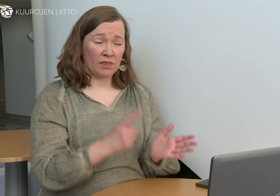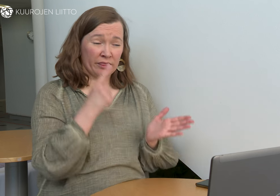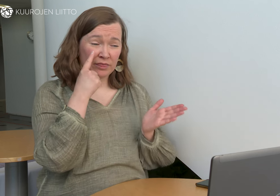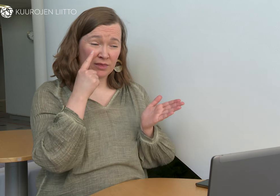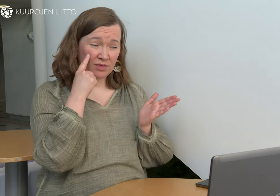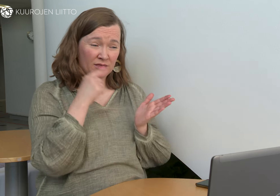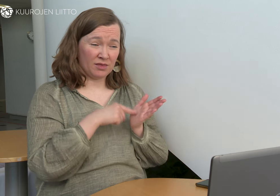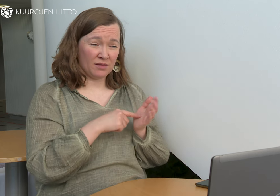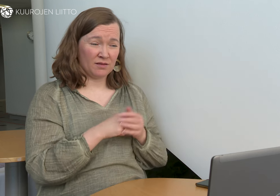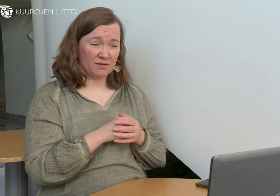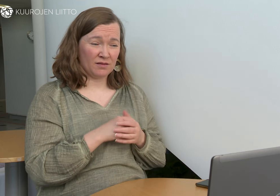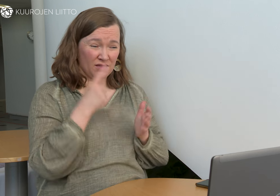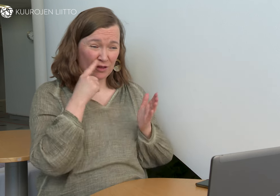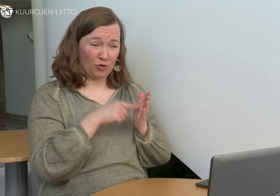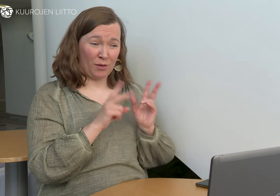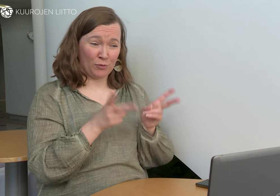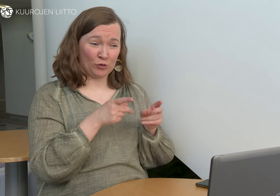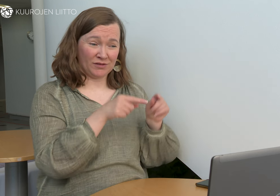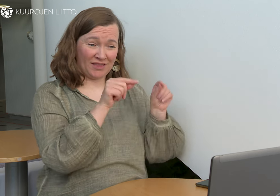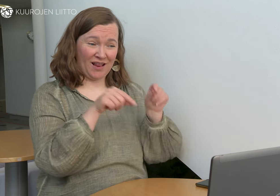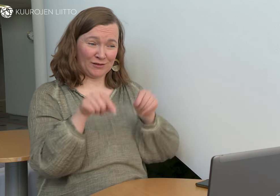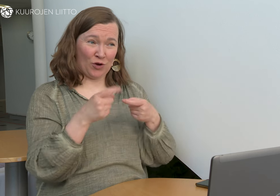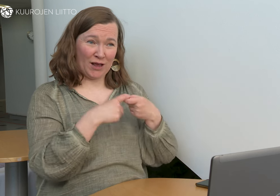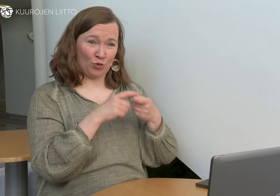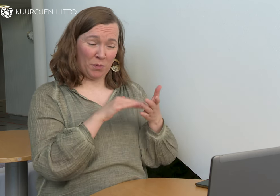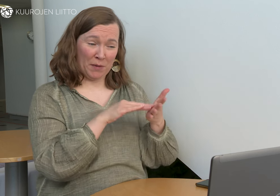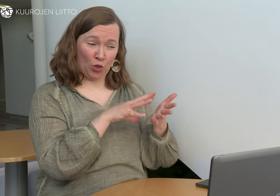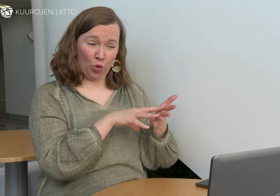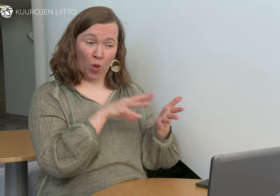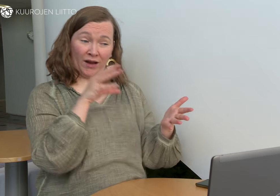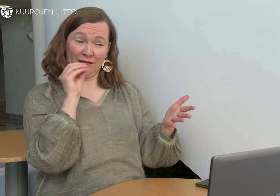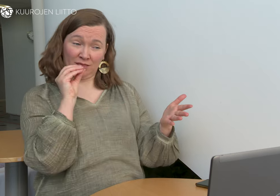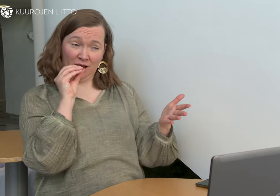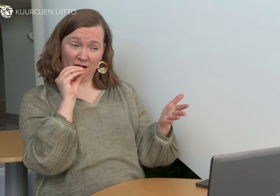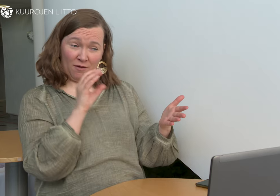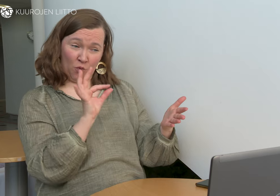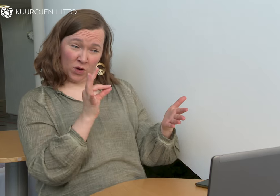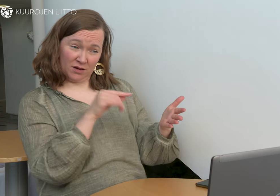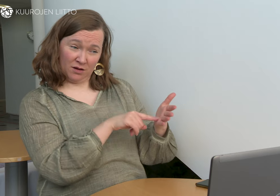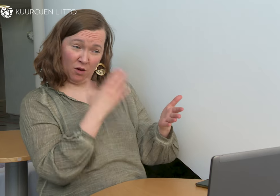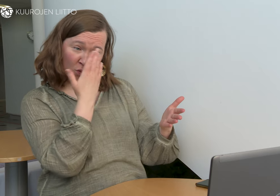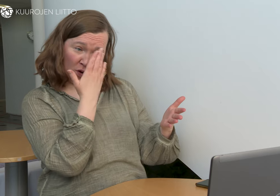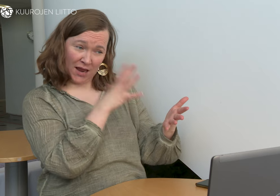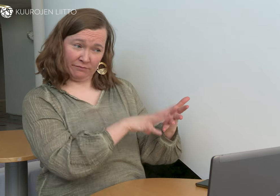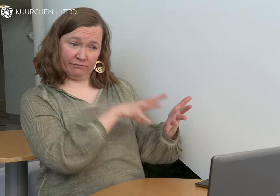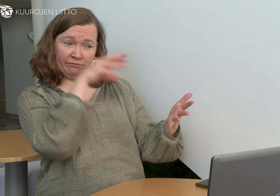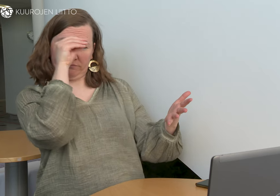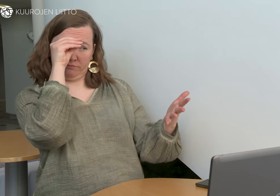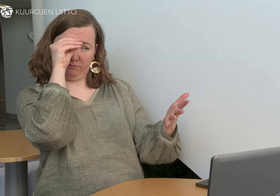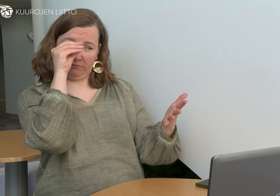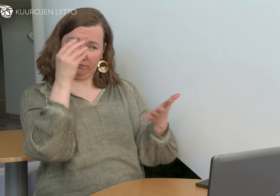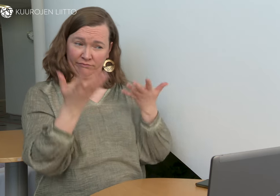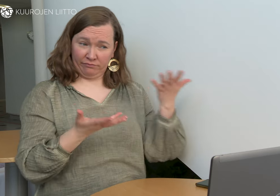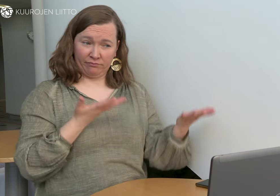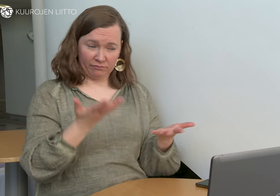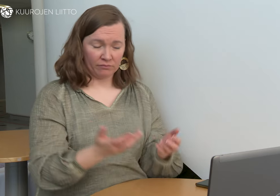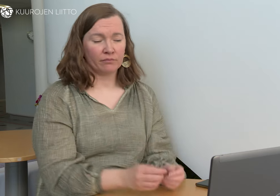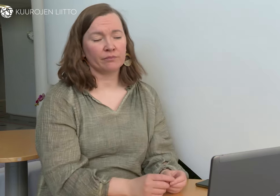Eli tilastoihin ja niiden lukemiseen liittyy myös paljon tulkinnanvaraa.